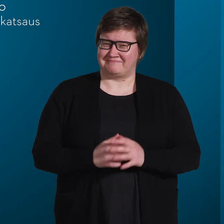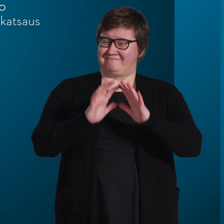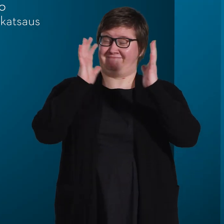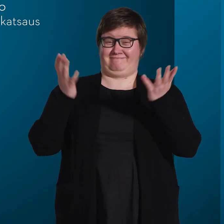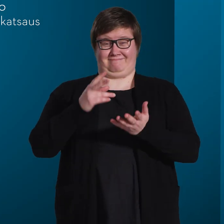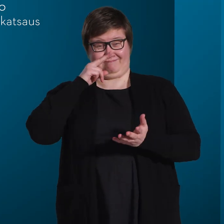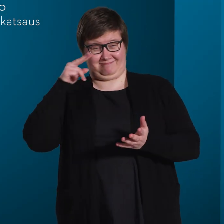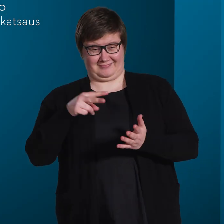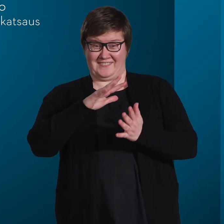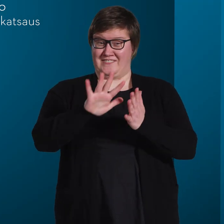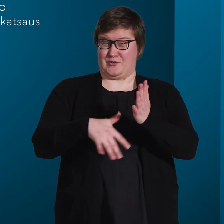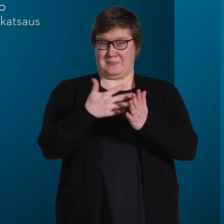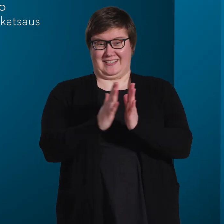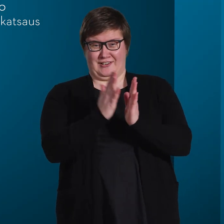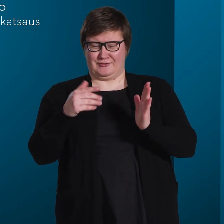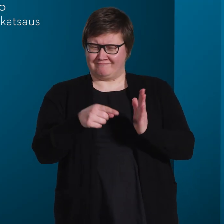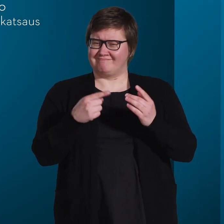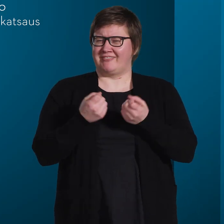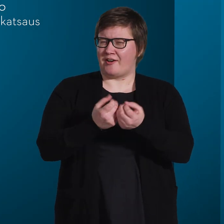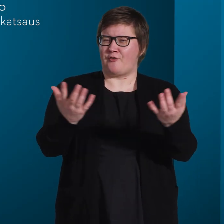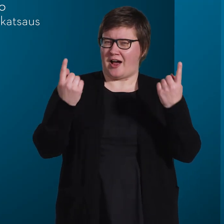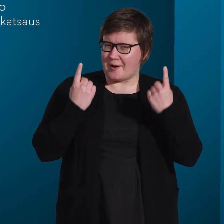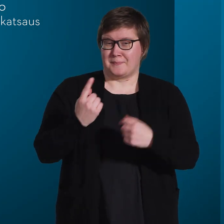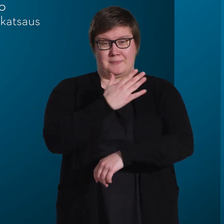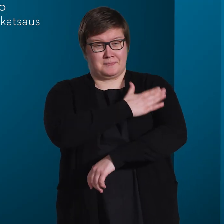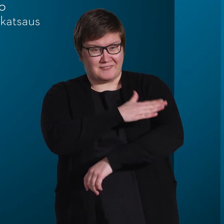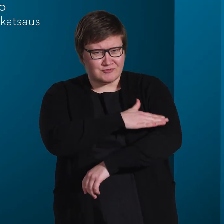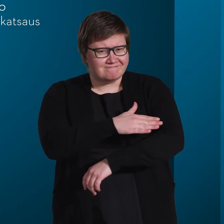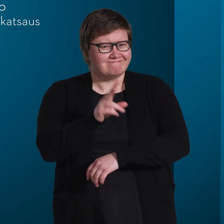Viittomakielinen kirjasto tarjoaa maailman- laajuisesti ainutlaatuista palvelua -